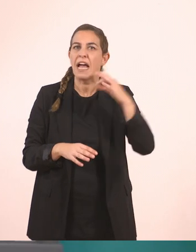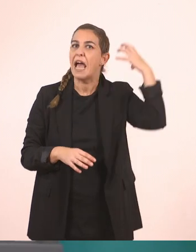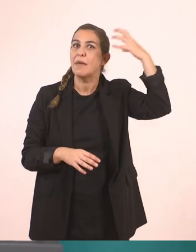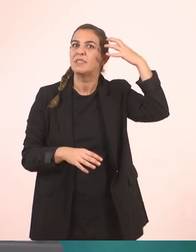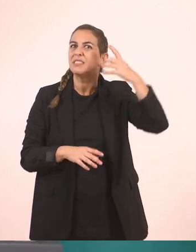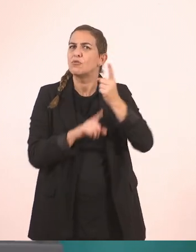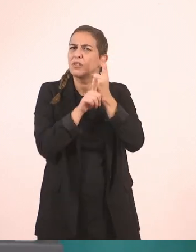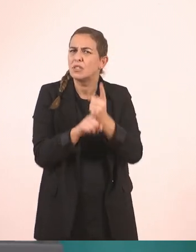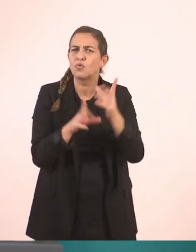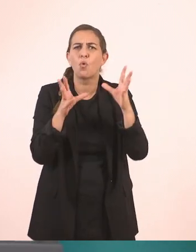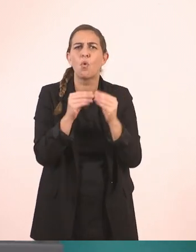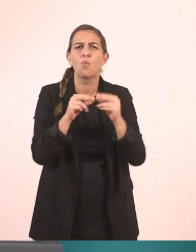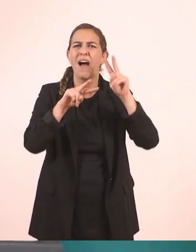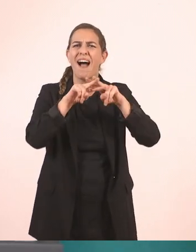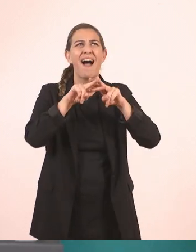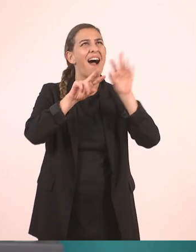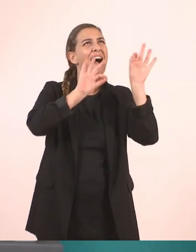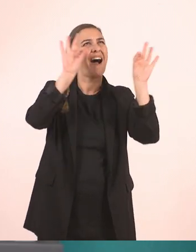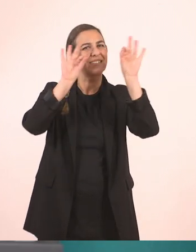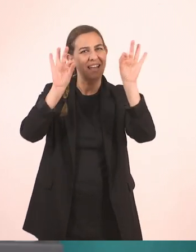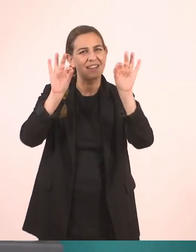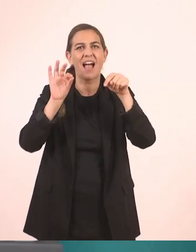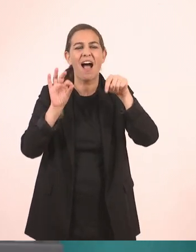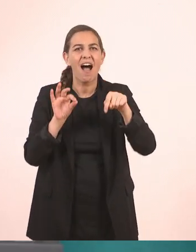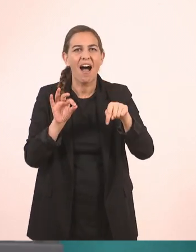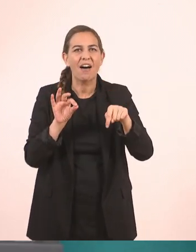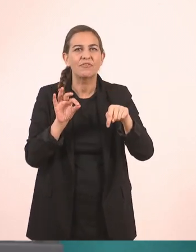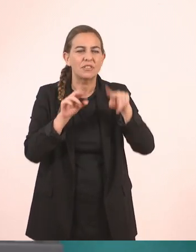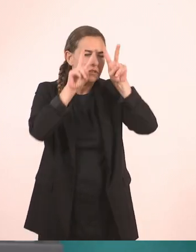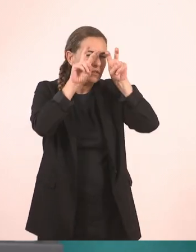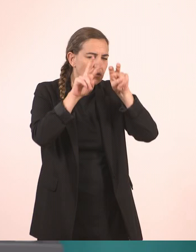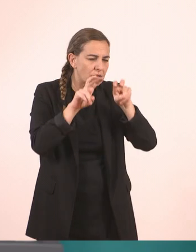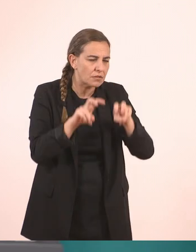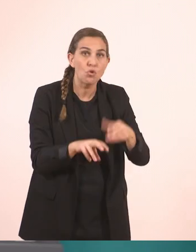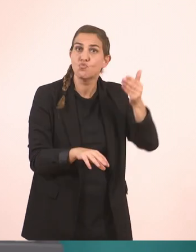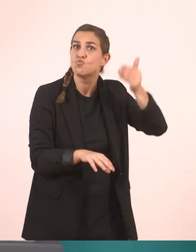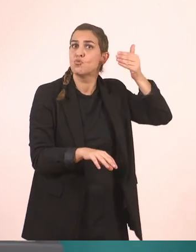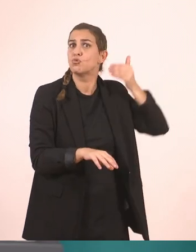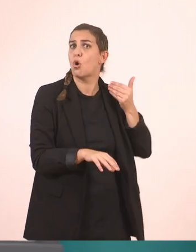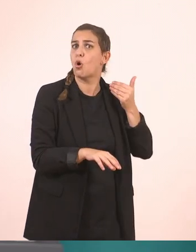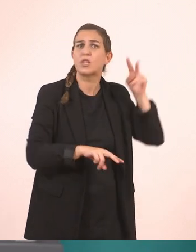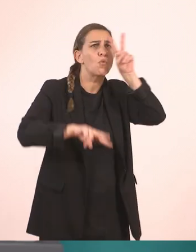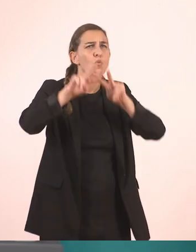μελετώντας προς τα πίσω τα φαινόμενα που είχαν συμβεί στον ουρανό εκείνη την εποχή,